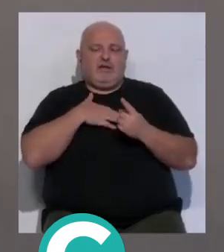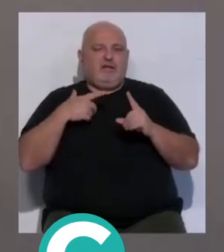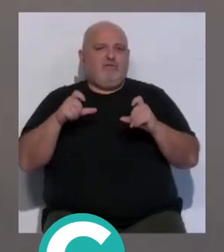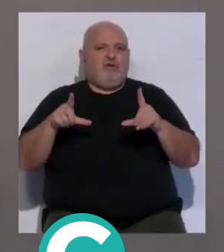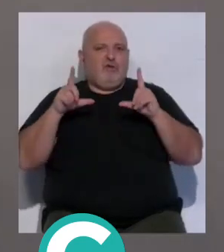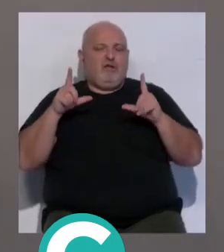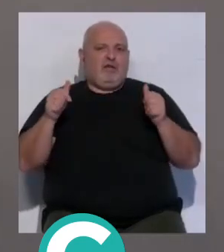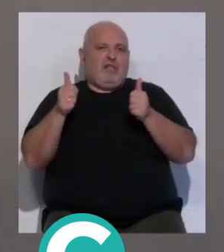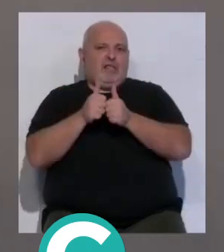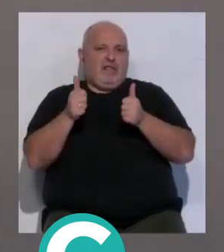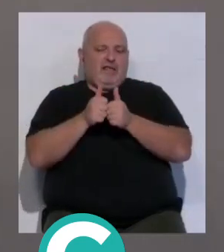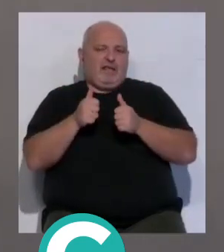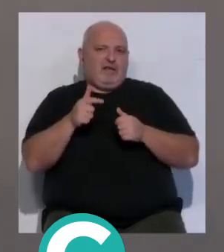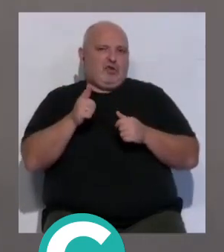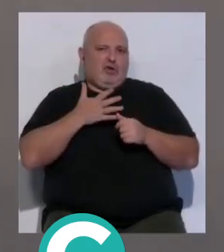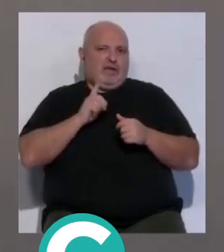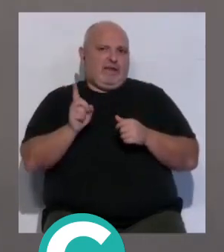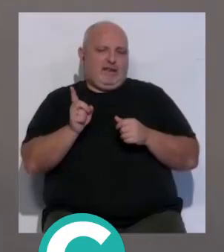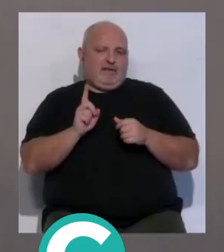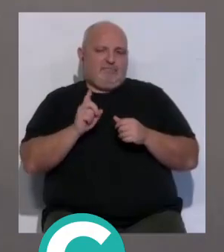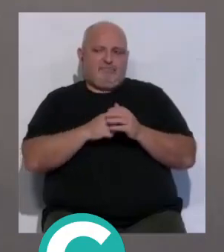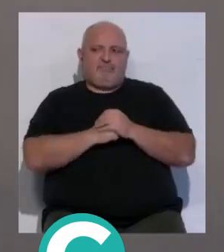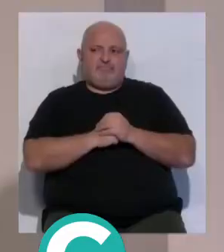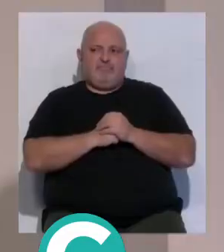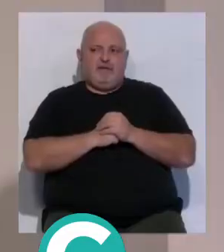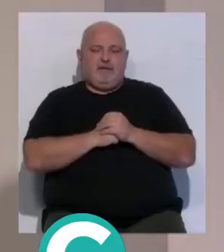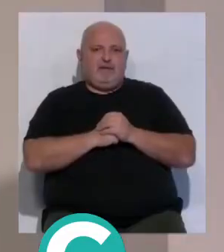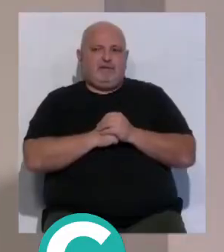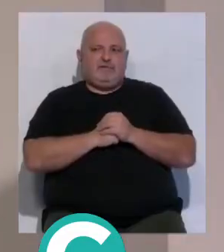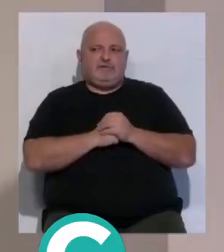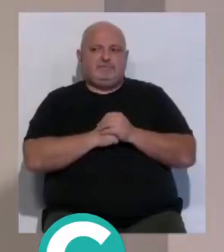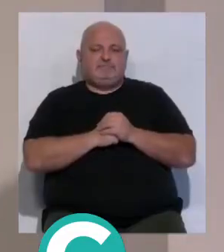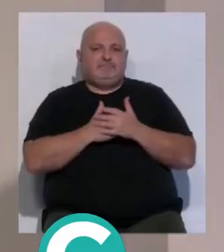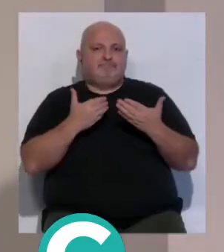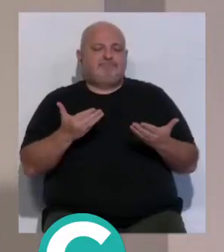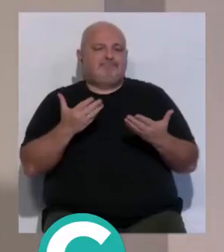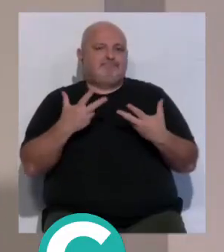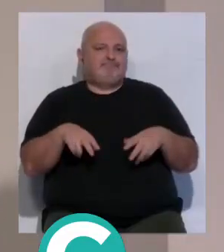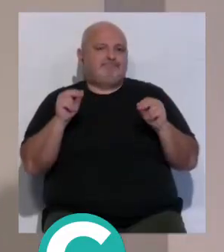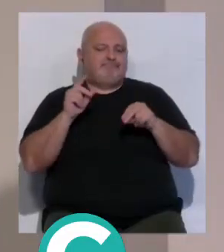con él y han tenido que bueno se han quedado con las ganas Nacho nos vemos sin tiempo nada